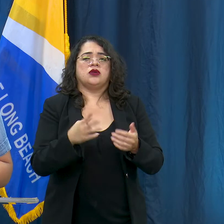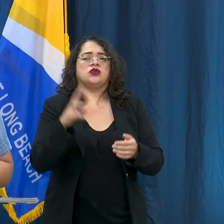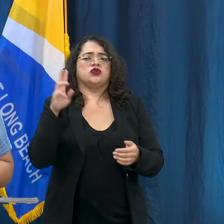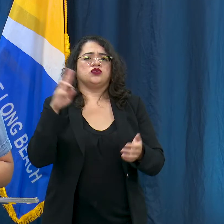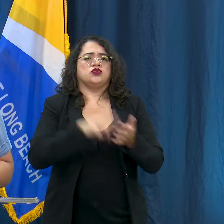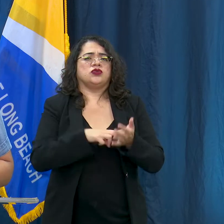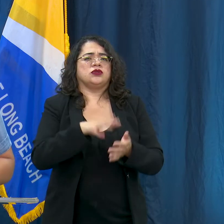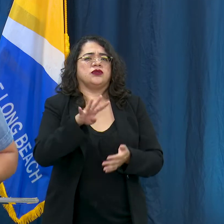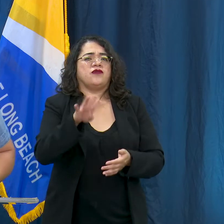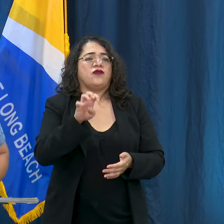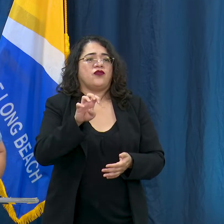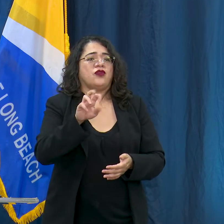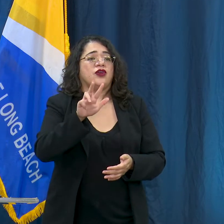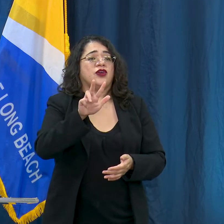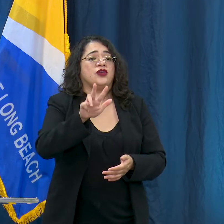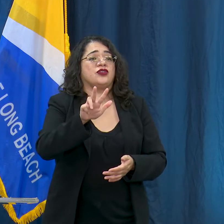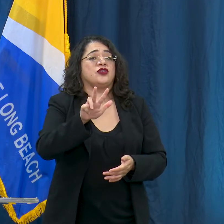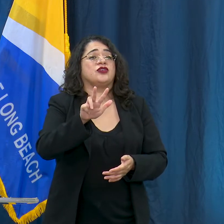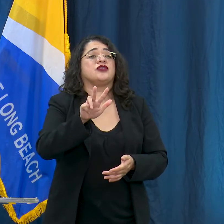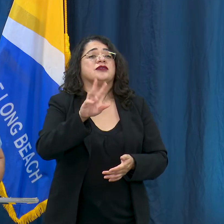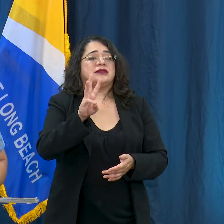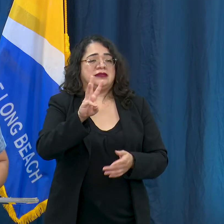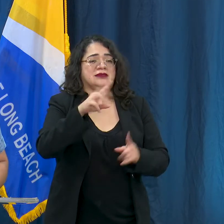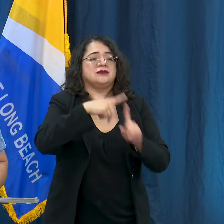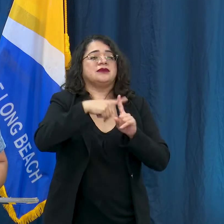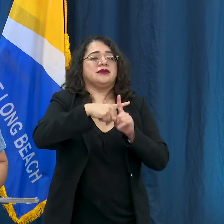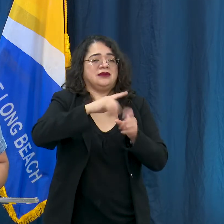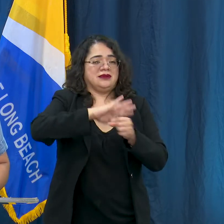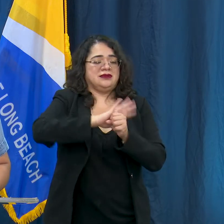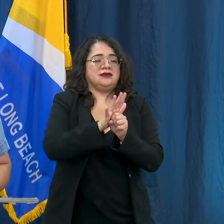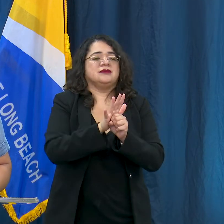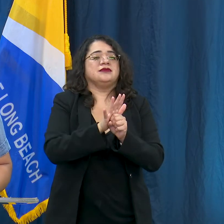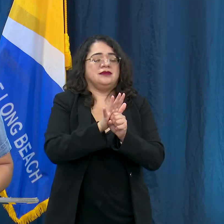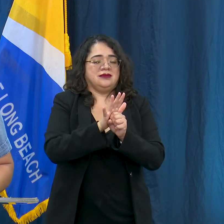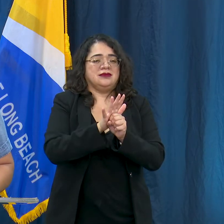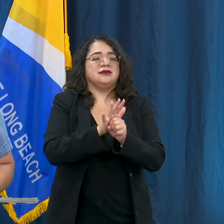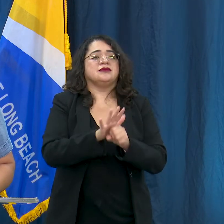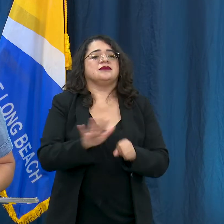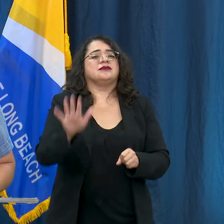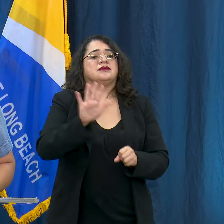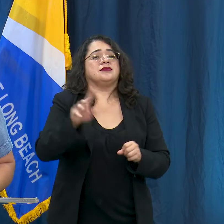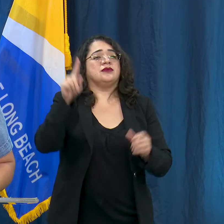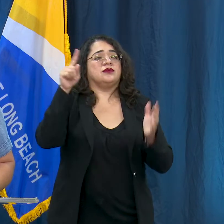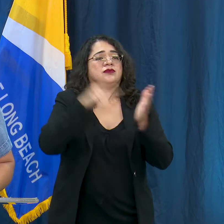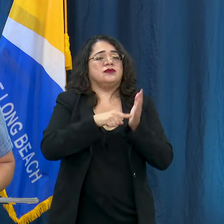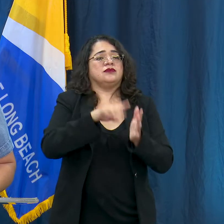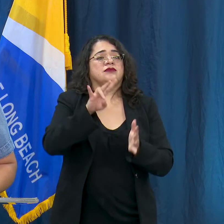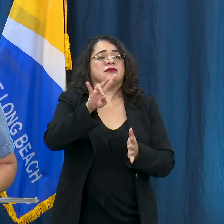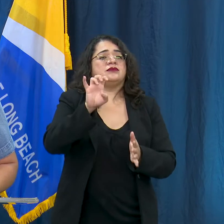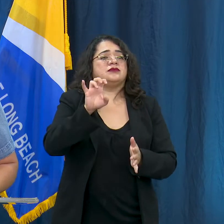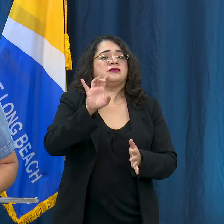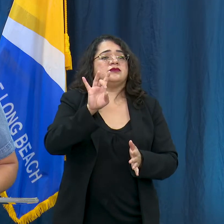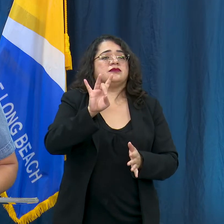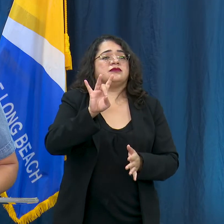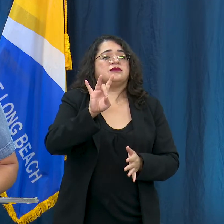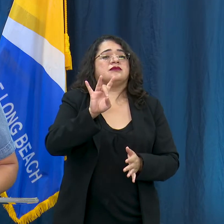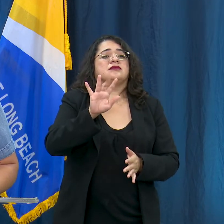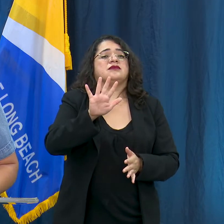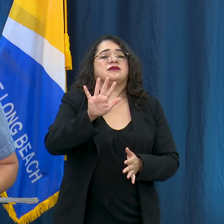siento strenght essays residentes condado positivo coronavirus aproximadamente Mazzetti cientos agente de Cinco personas en recuperar del virus